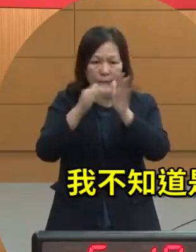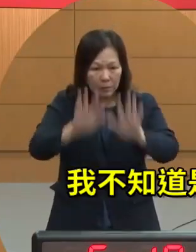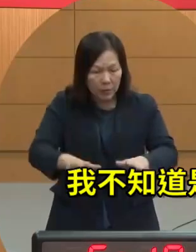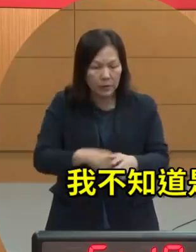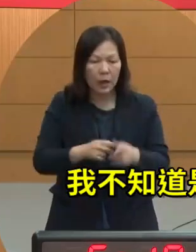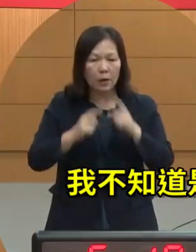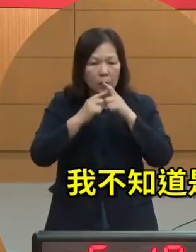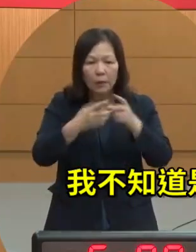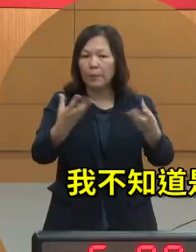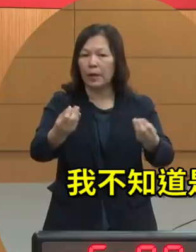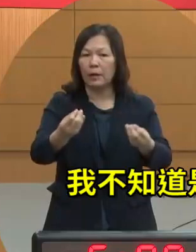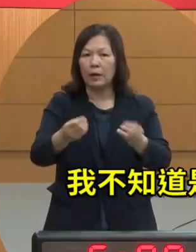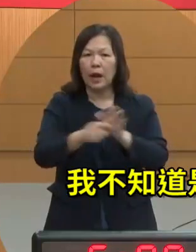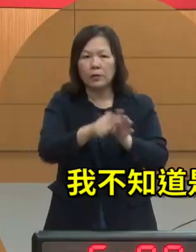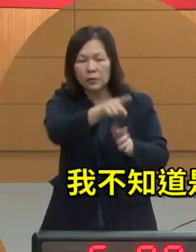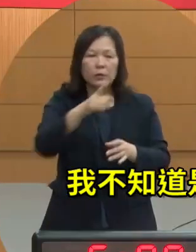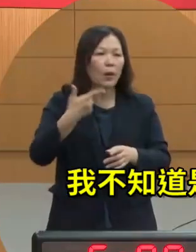我不知道是不是因為他的爸爸不能進來